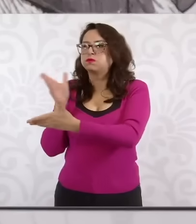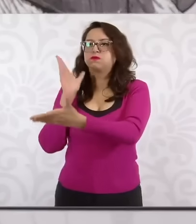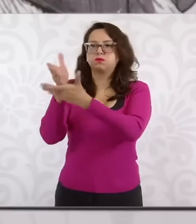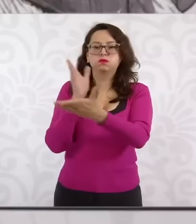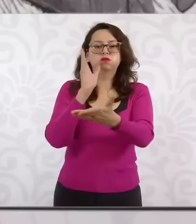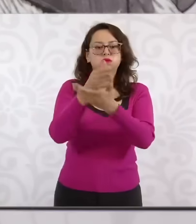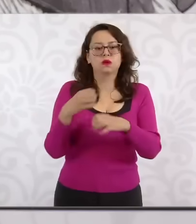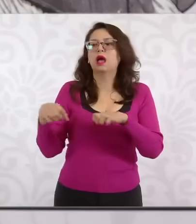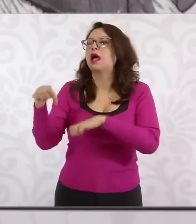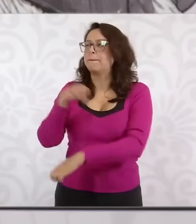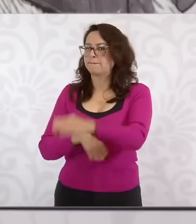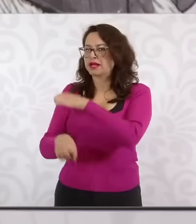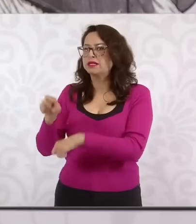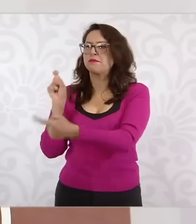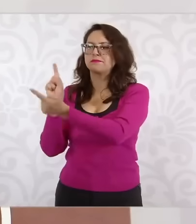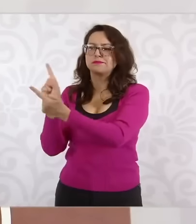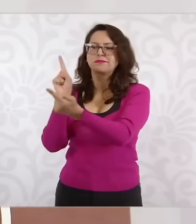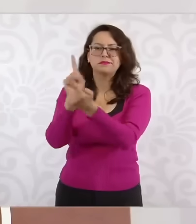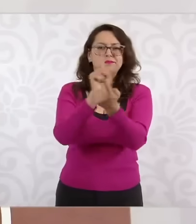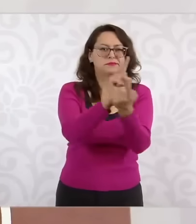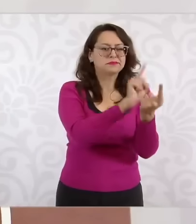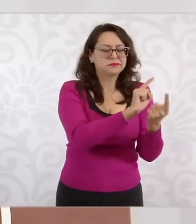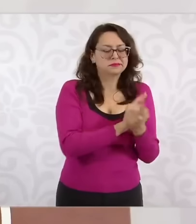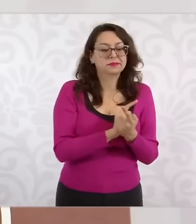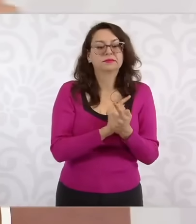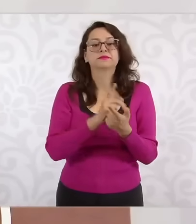desde pequeños empresarios a grandes empresarios. eh con la gente, pues nos